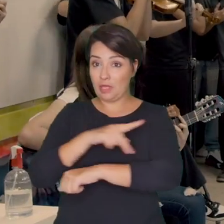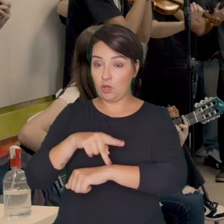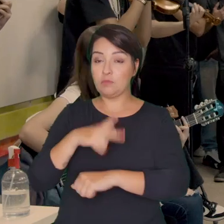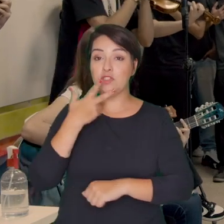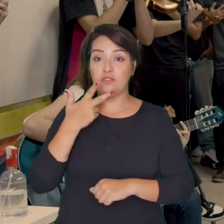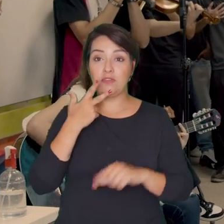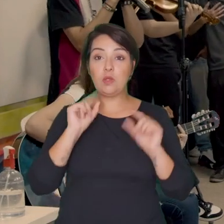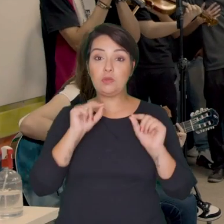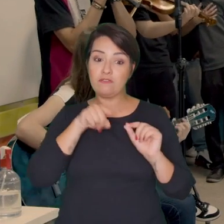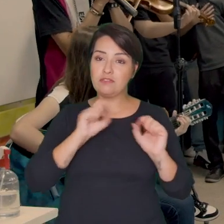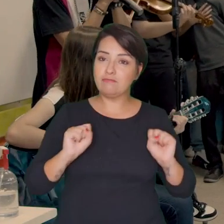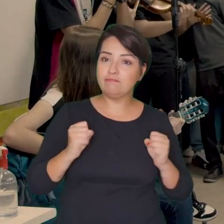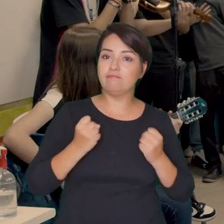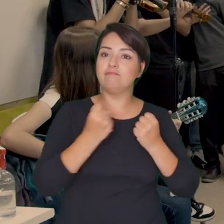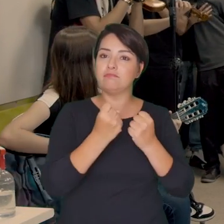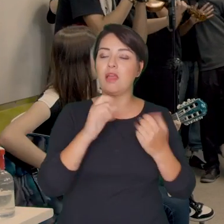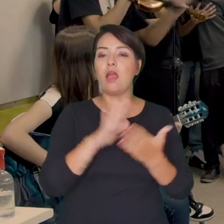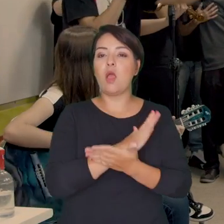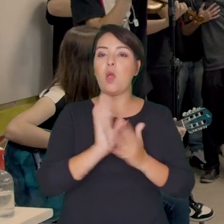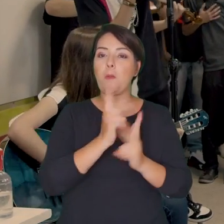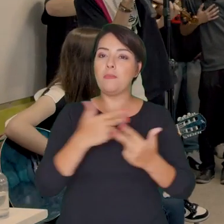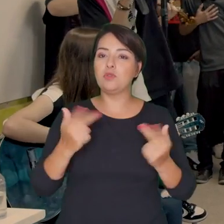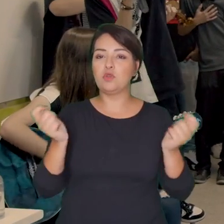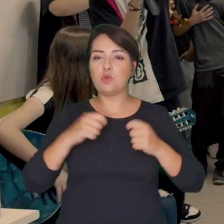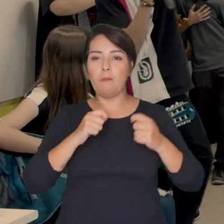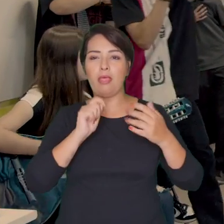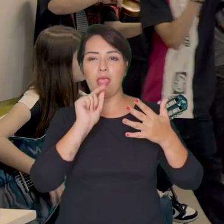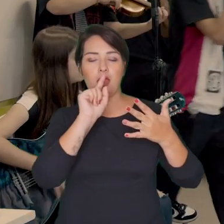você acaba reforçando e destacando algumas habilidades e competências dos alunos,